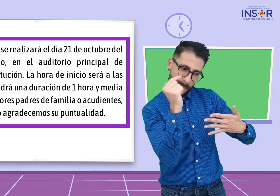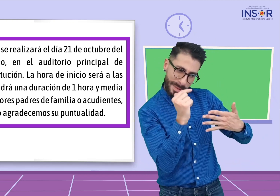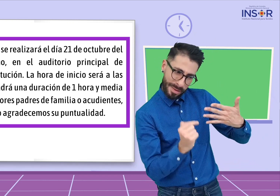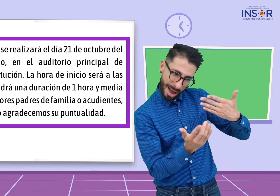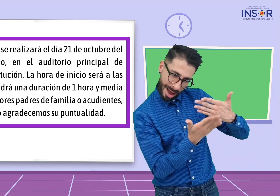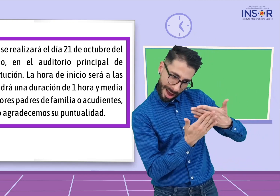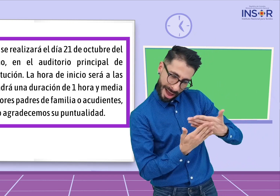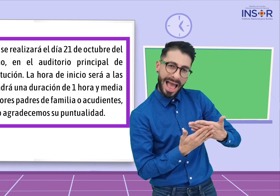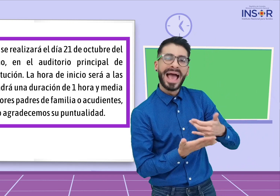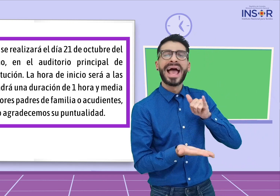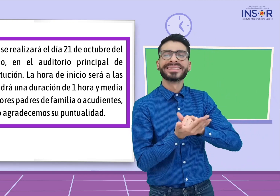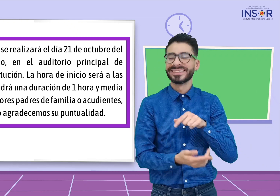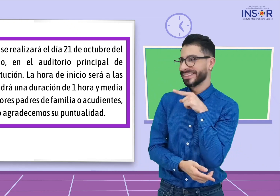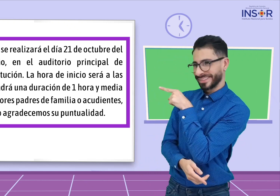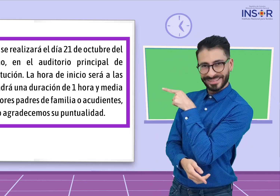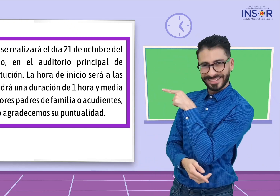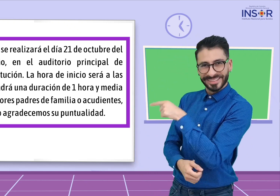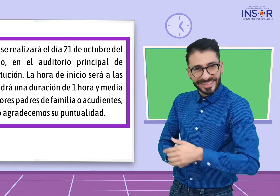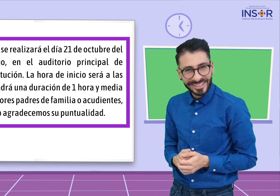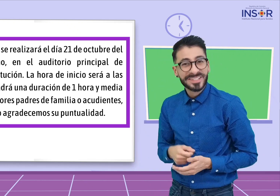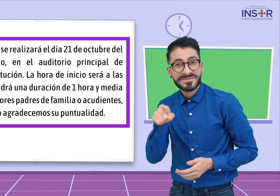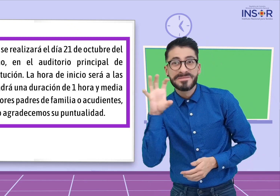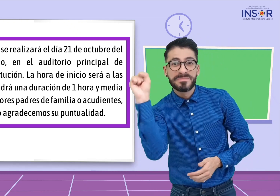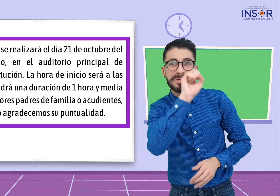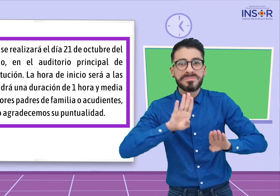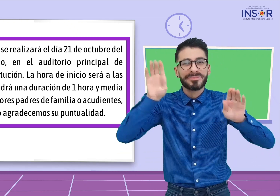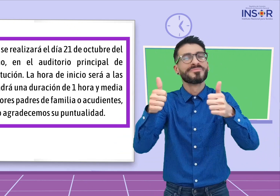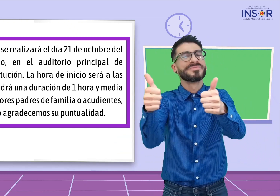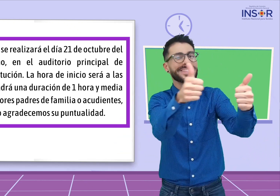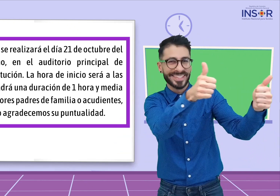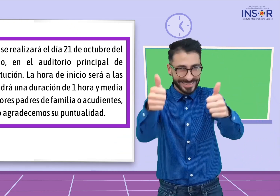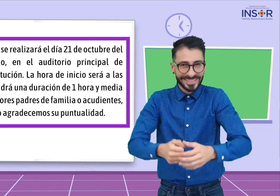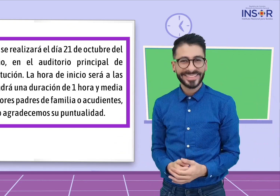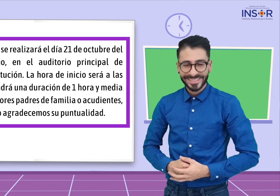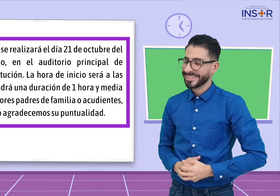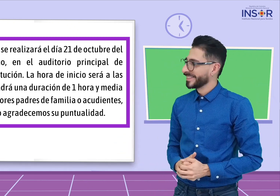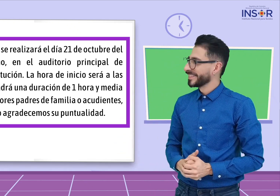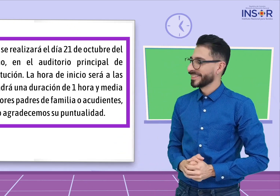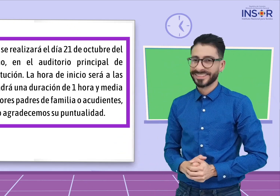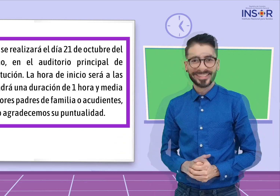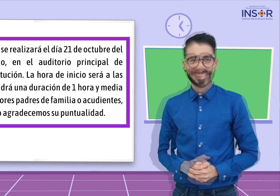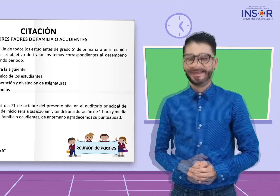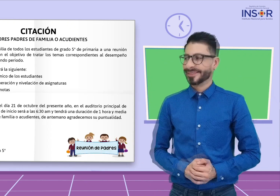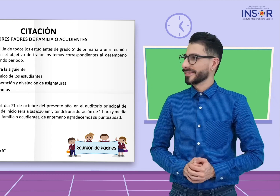Toda esa información es la que encontramos en esa parte. Muy bien para todos respondieron correctamente.